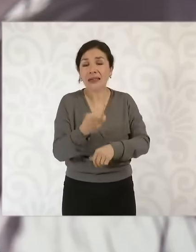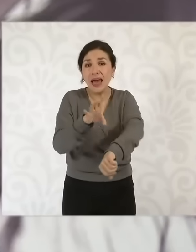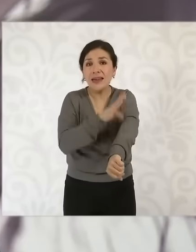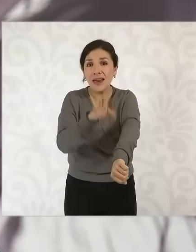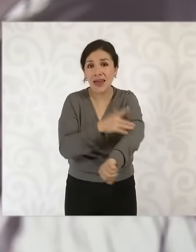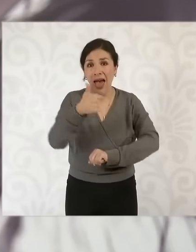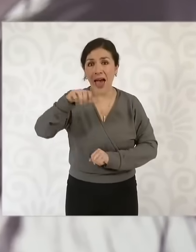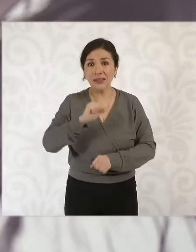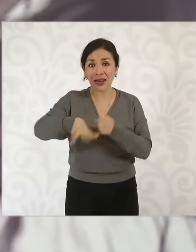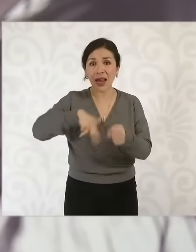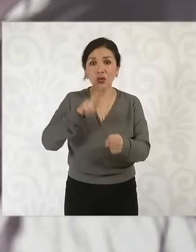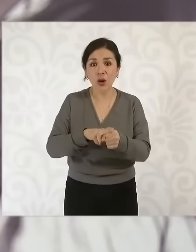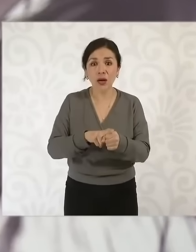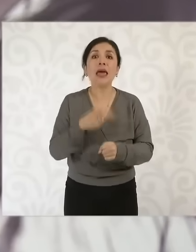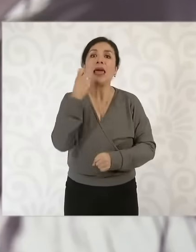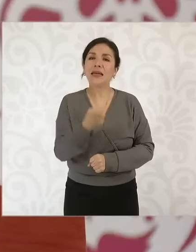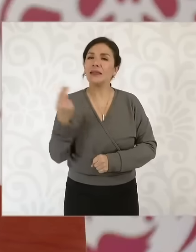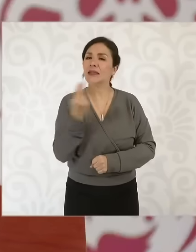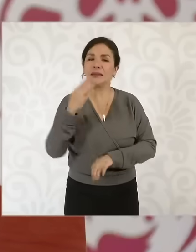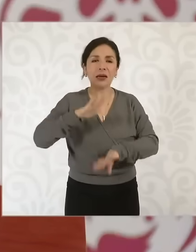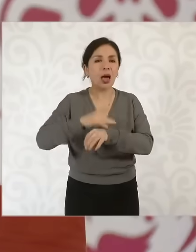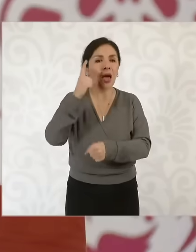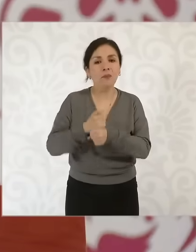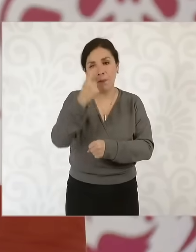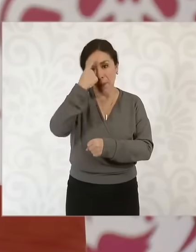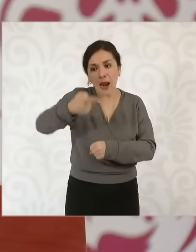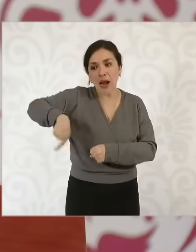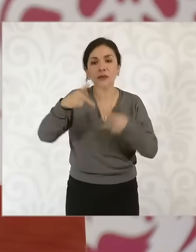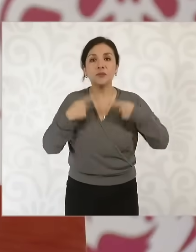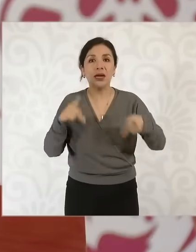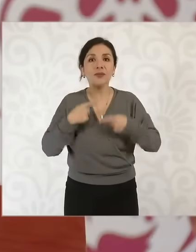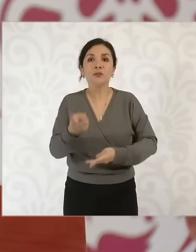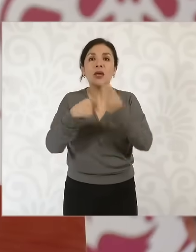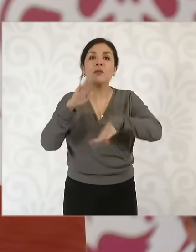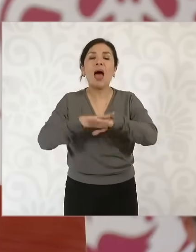es el que alimenta fundamente fundamentalmente a las a la generación de electricidad. Reducir